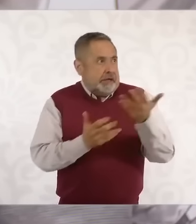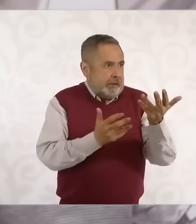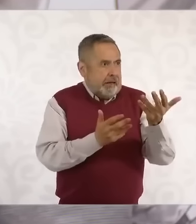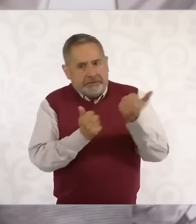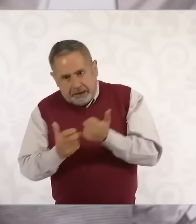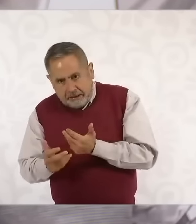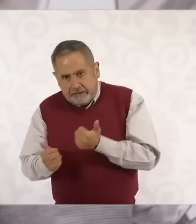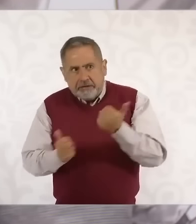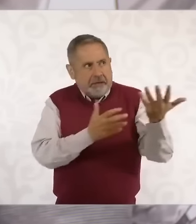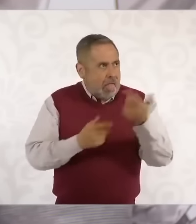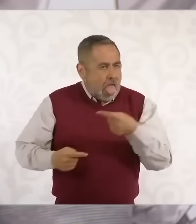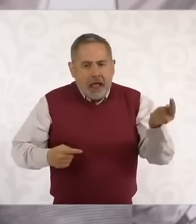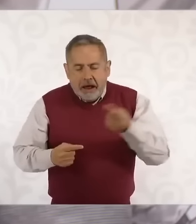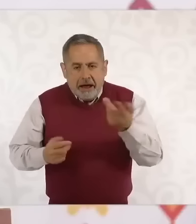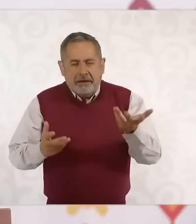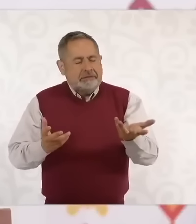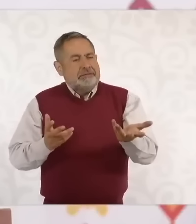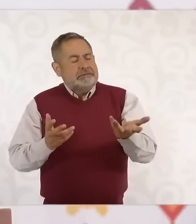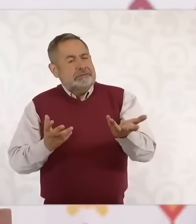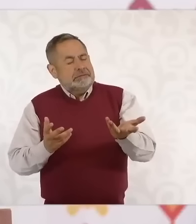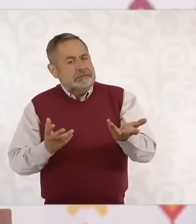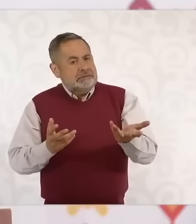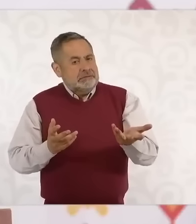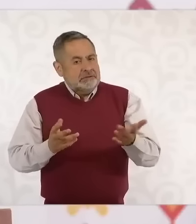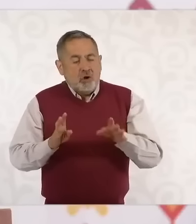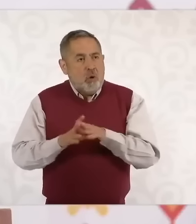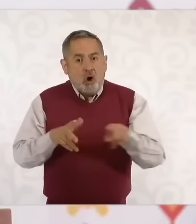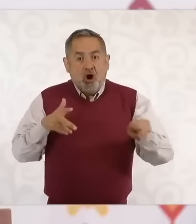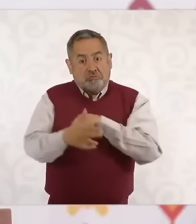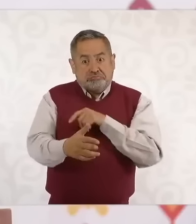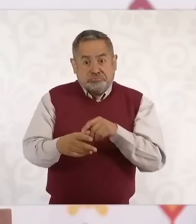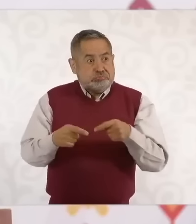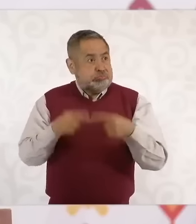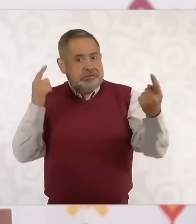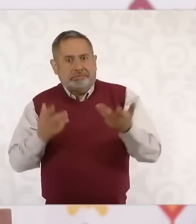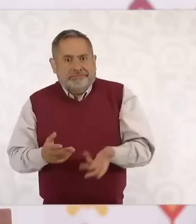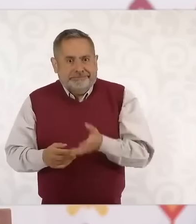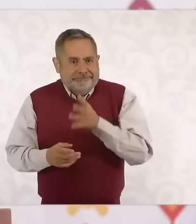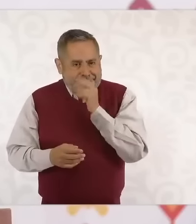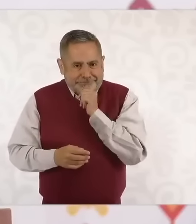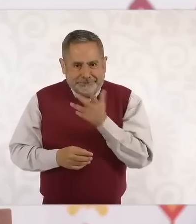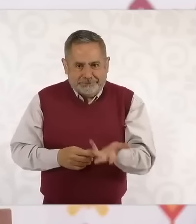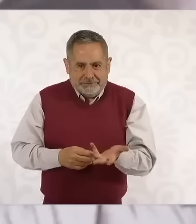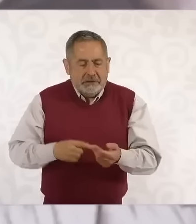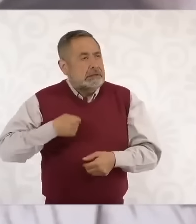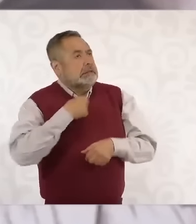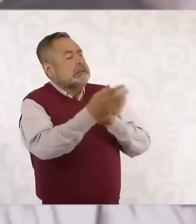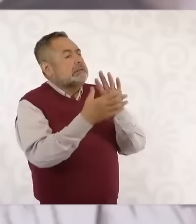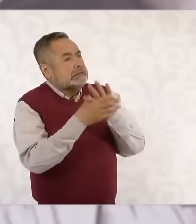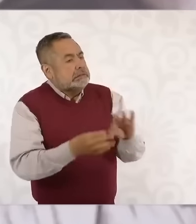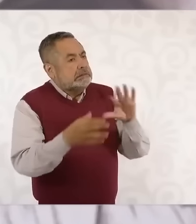Eh, de manera que esa tarea de compartir esta información, de explicar esto, nosotros estamos